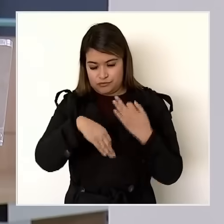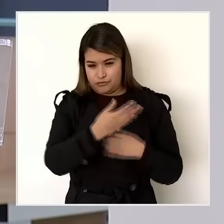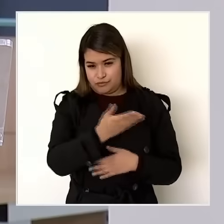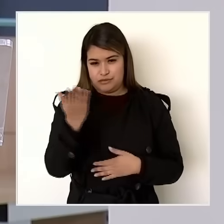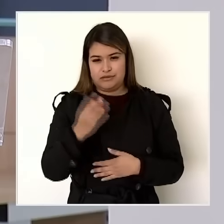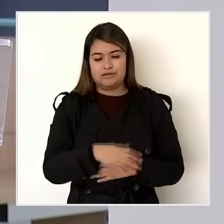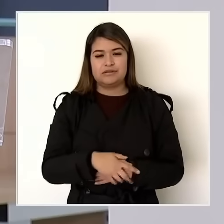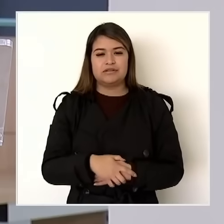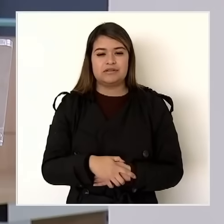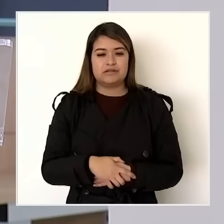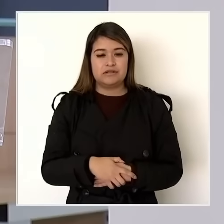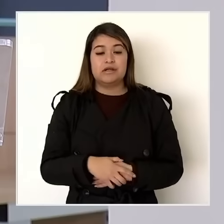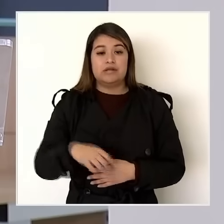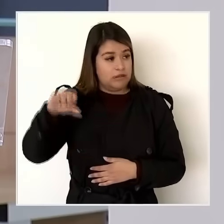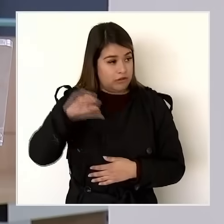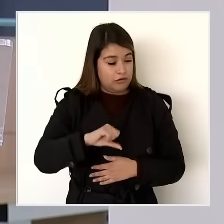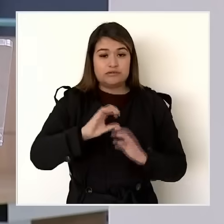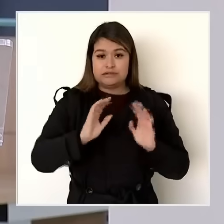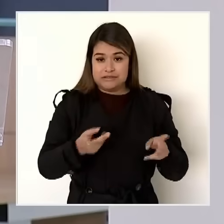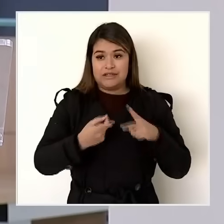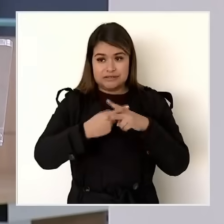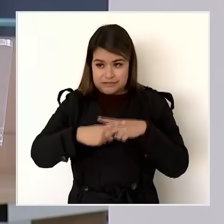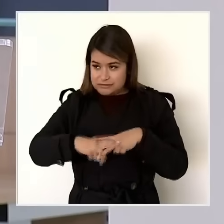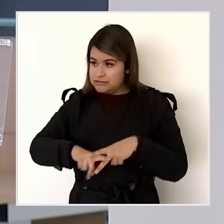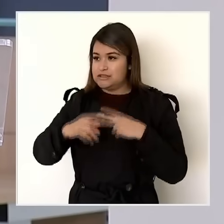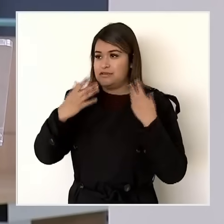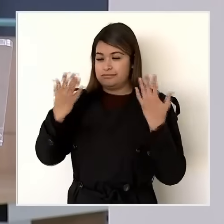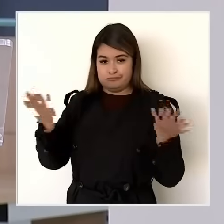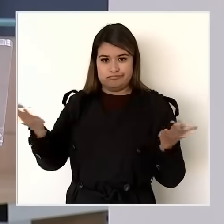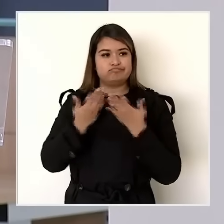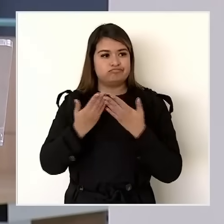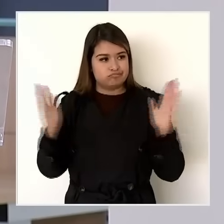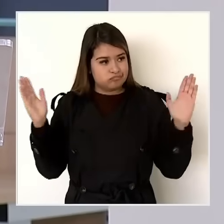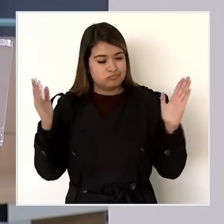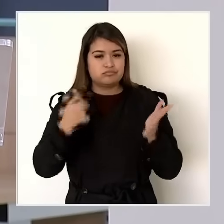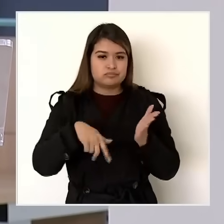el que hoy esté esta agencia nacional, estos estas instalaciones, pues nos va